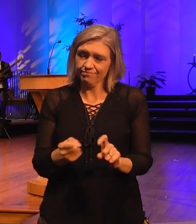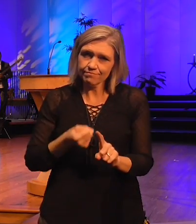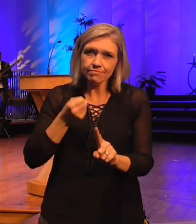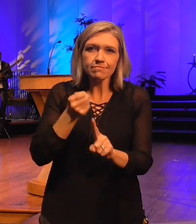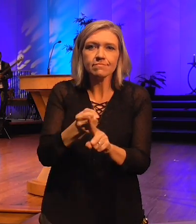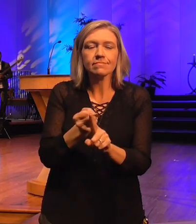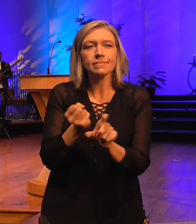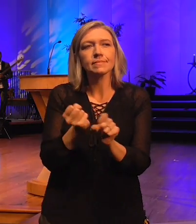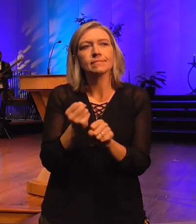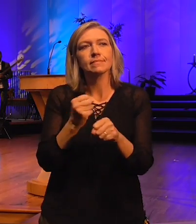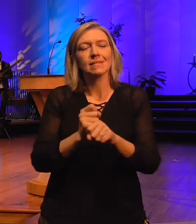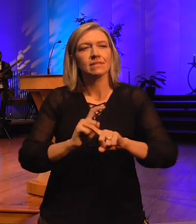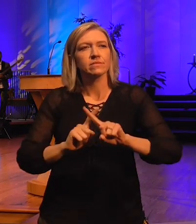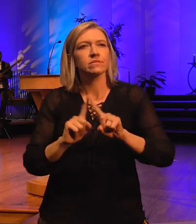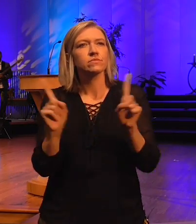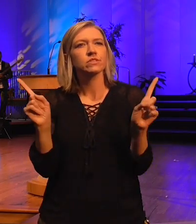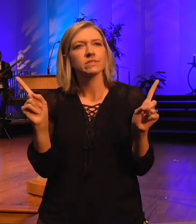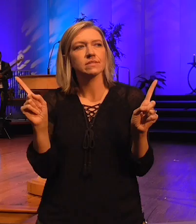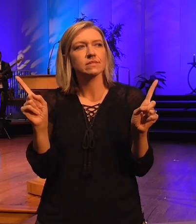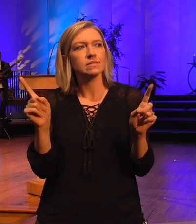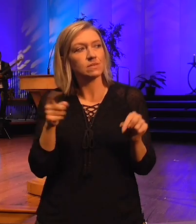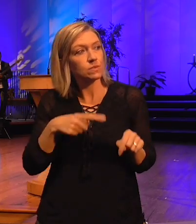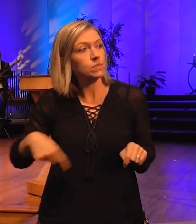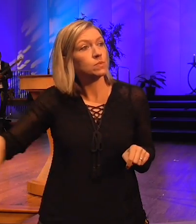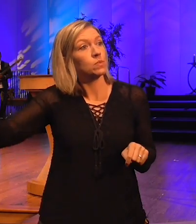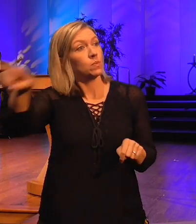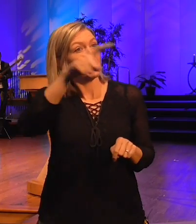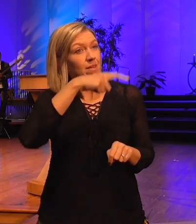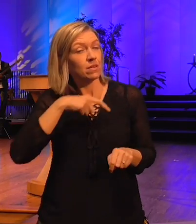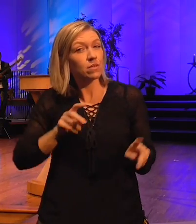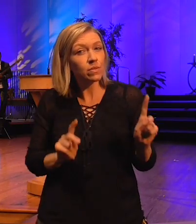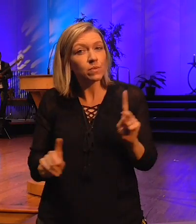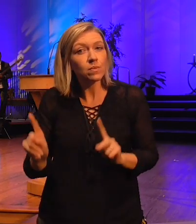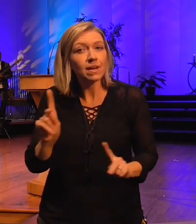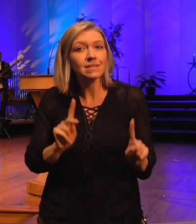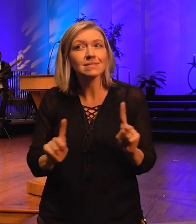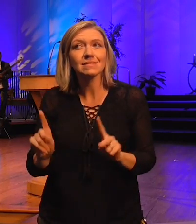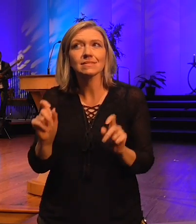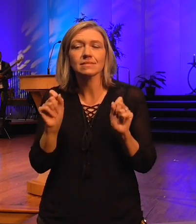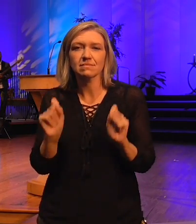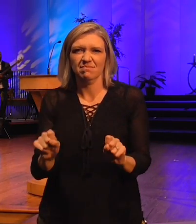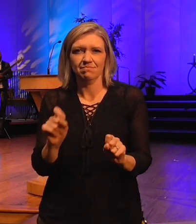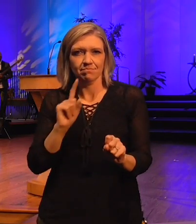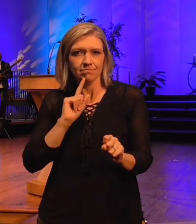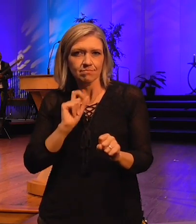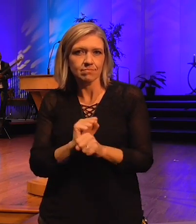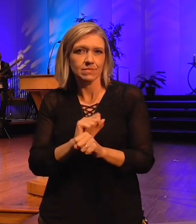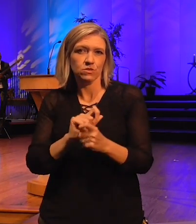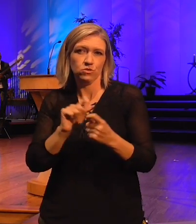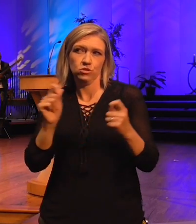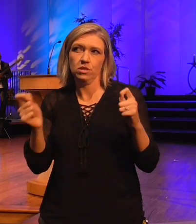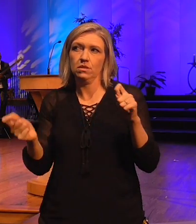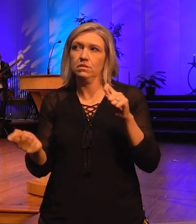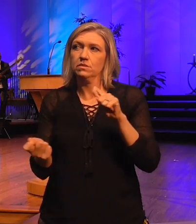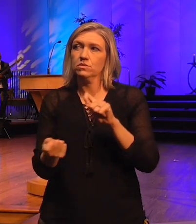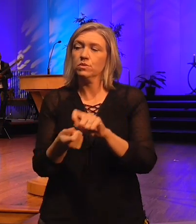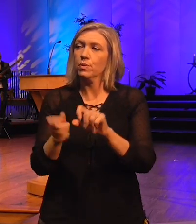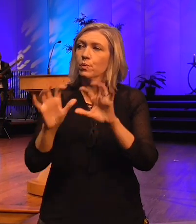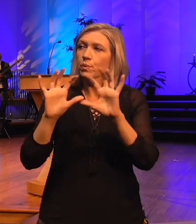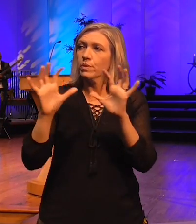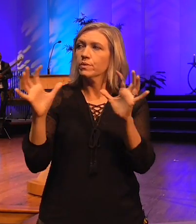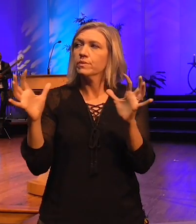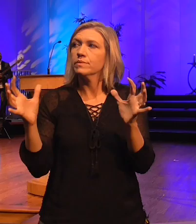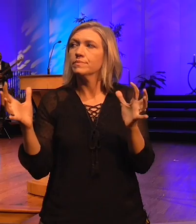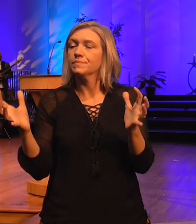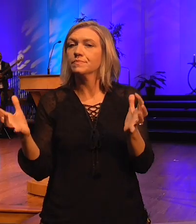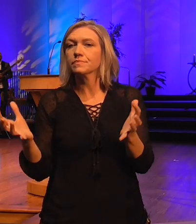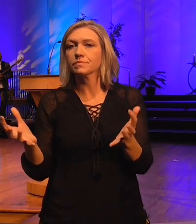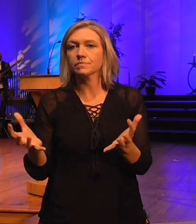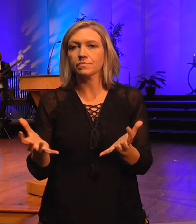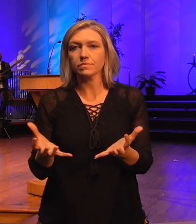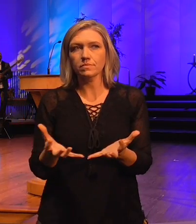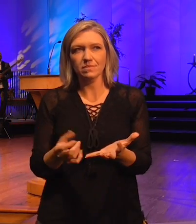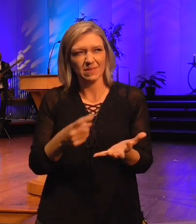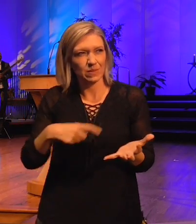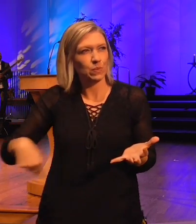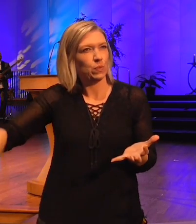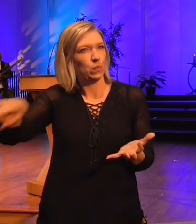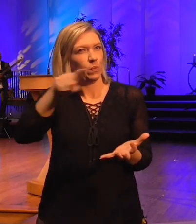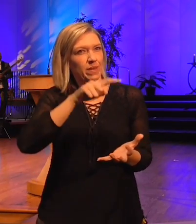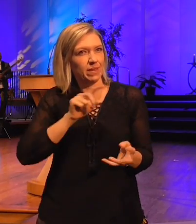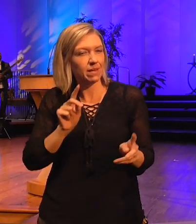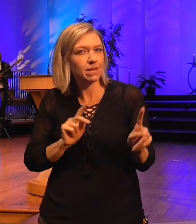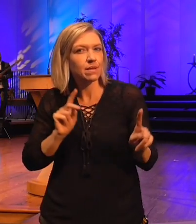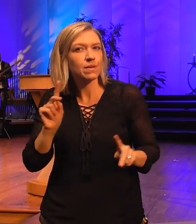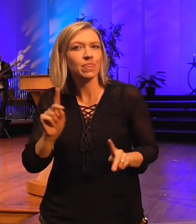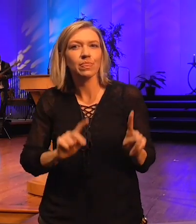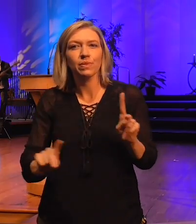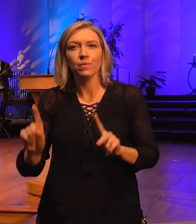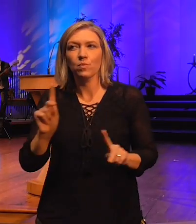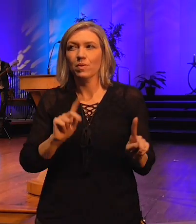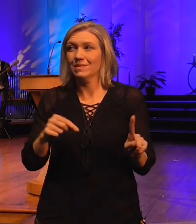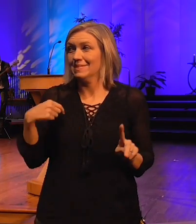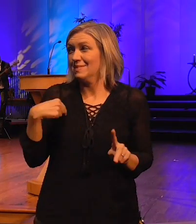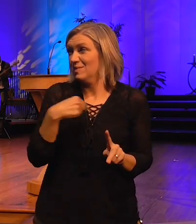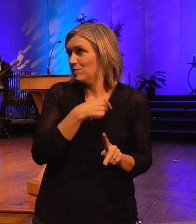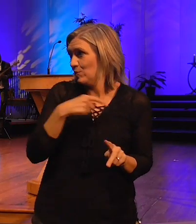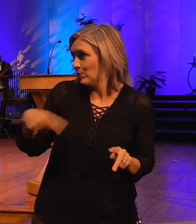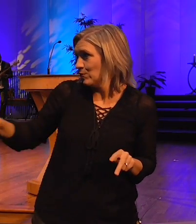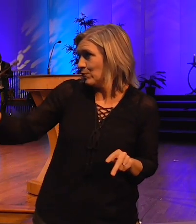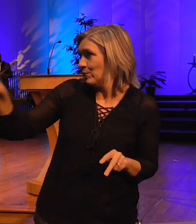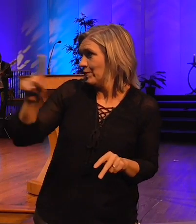diferencia somos los que podemos cambiar el mundo somos los que somos somos oh